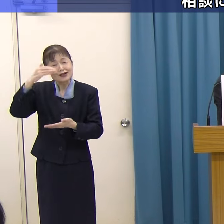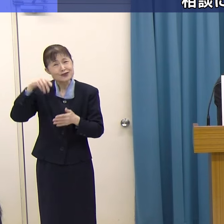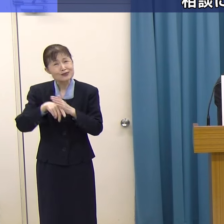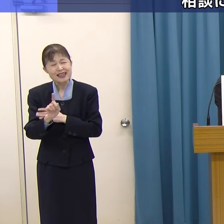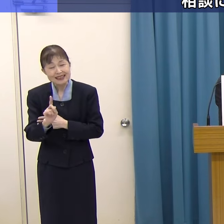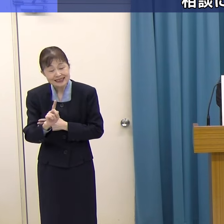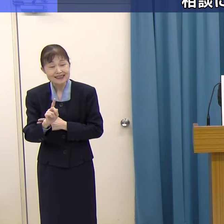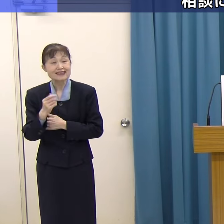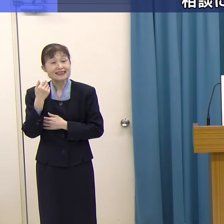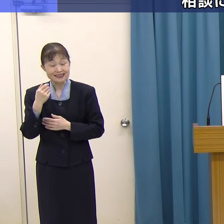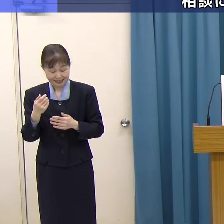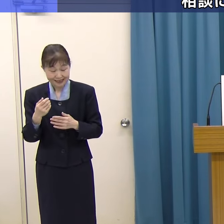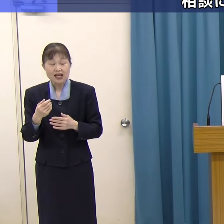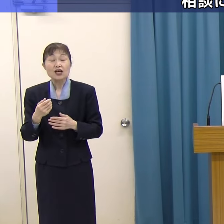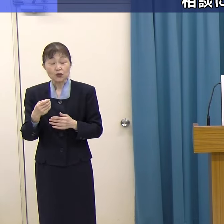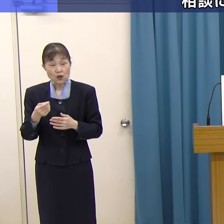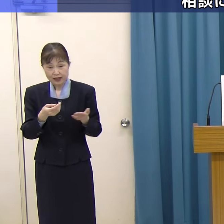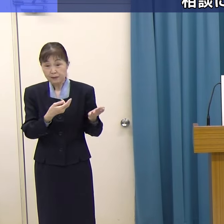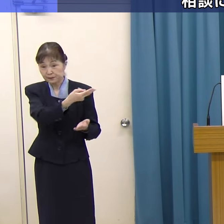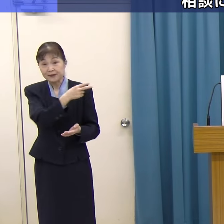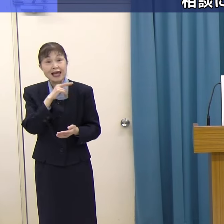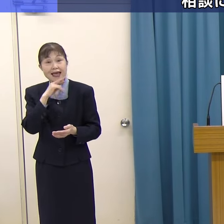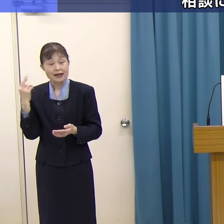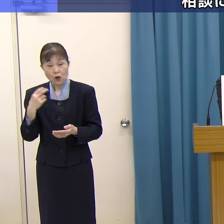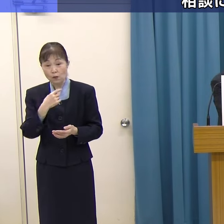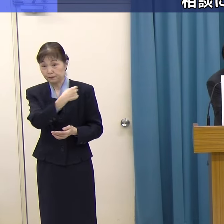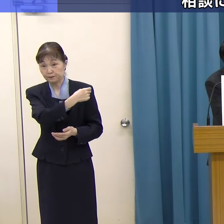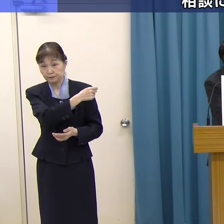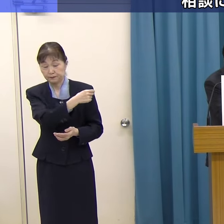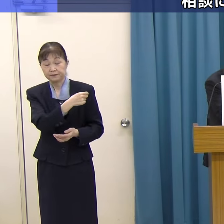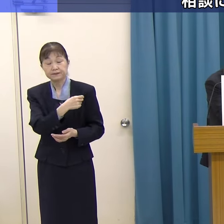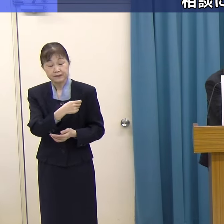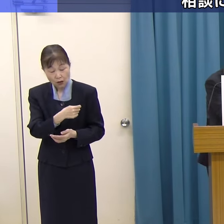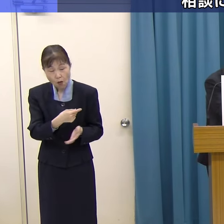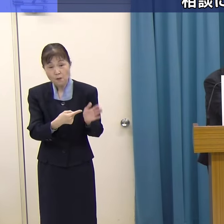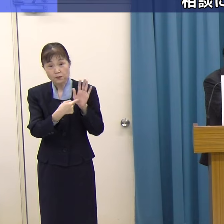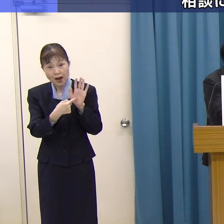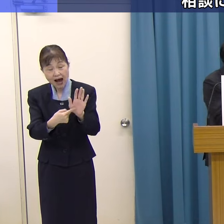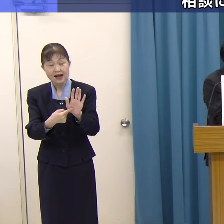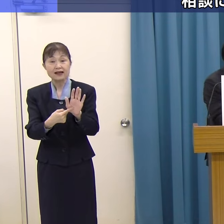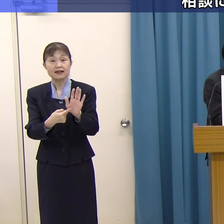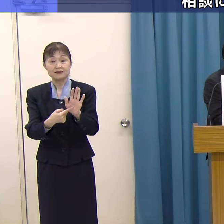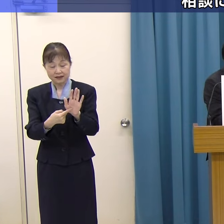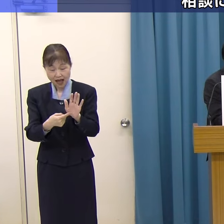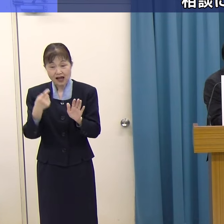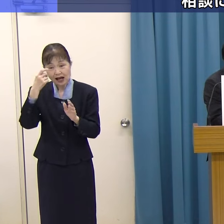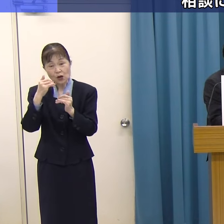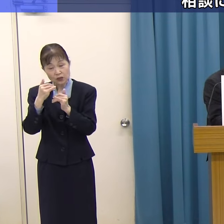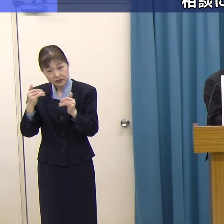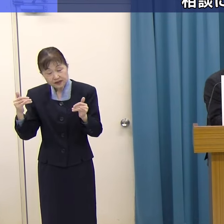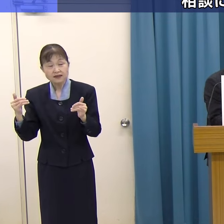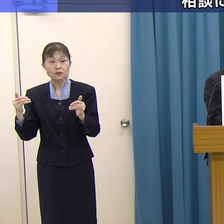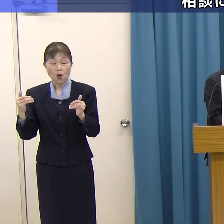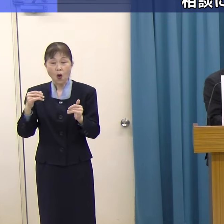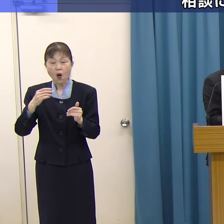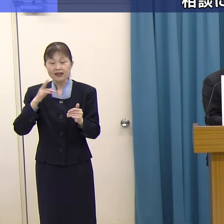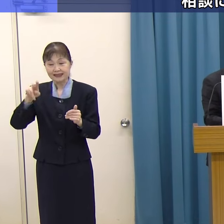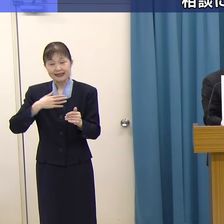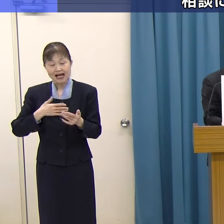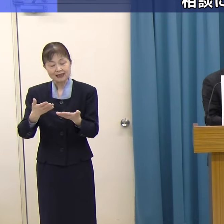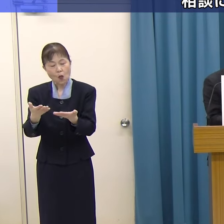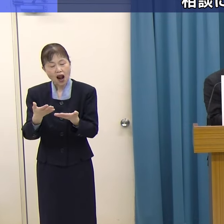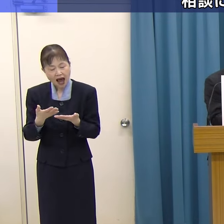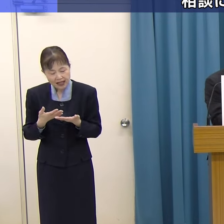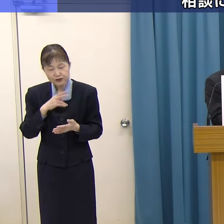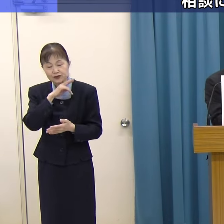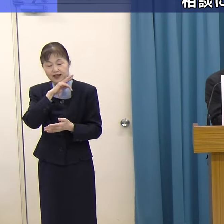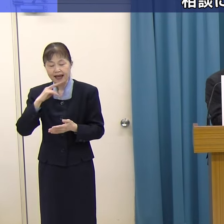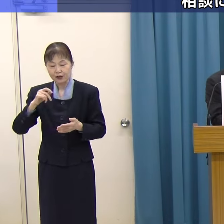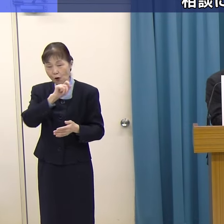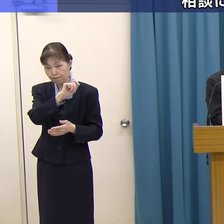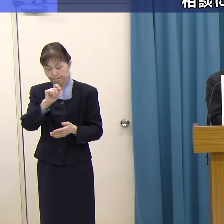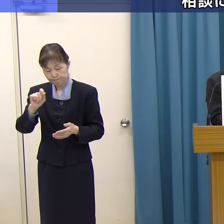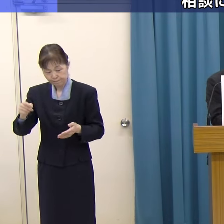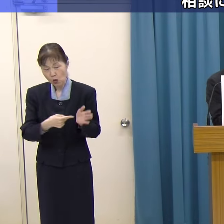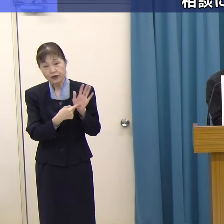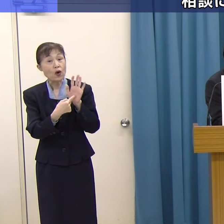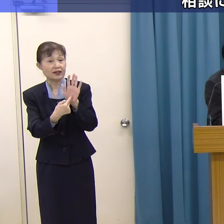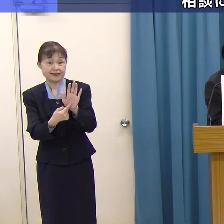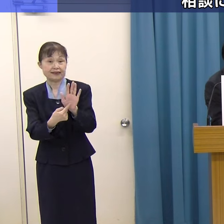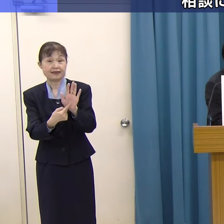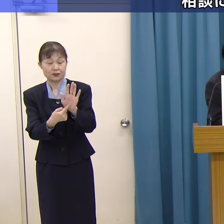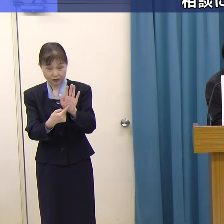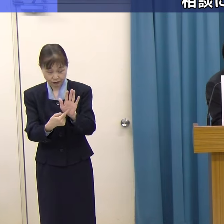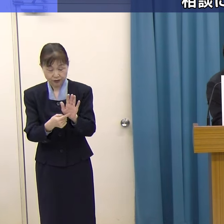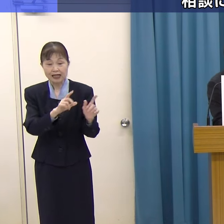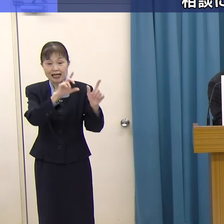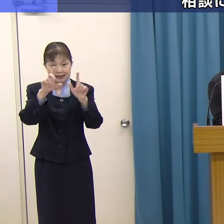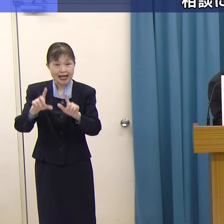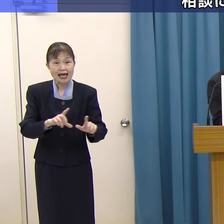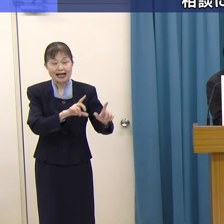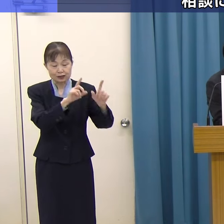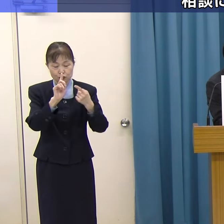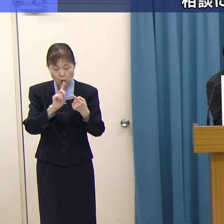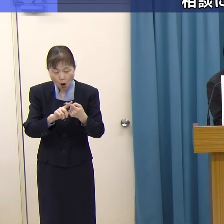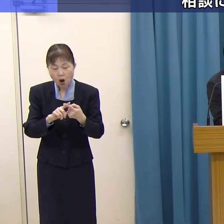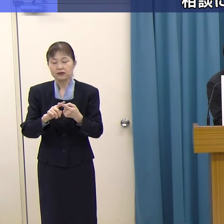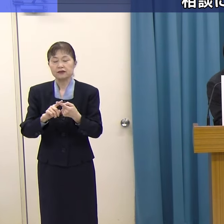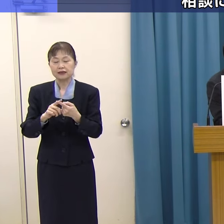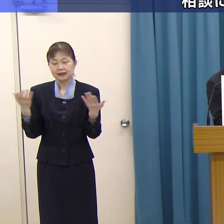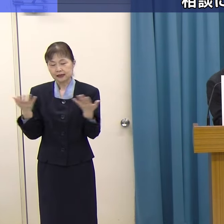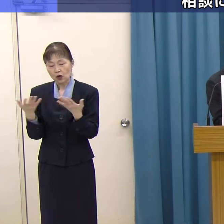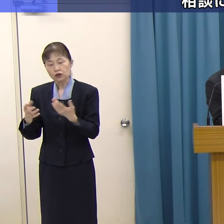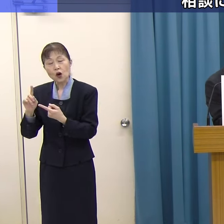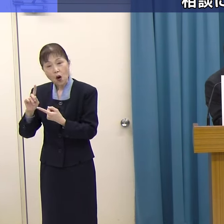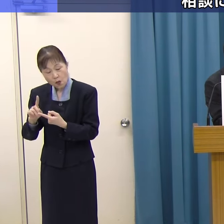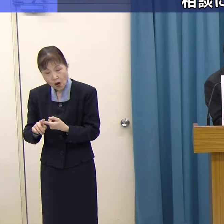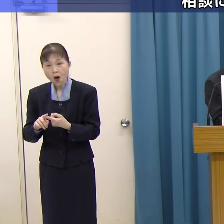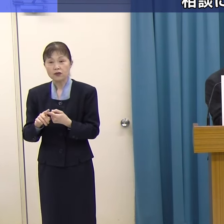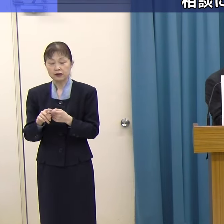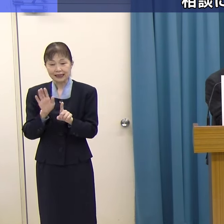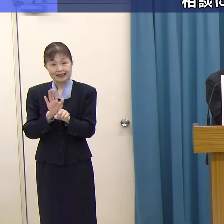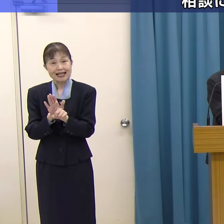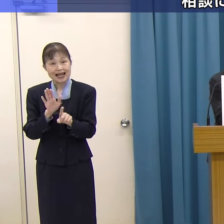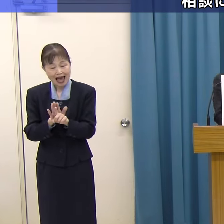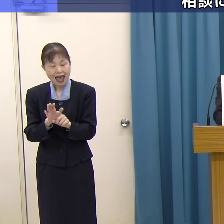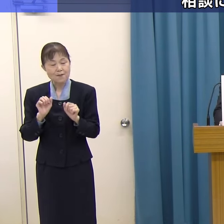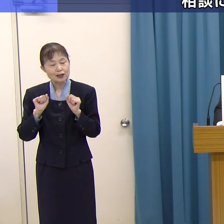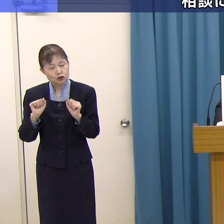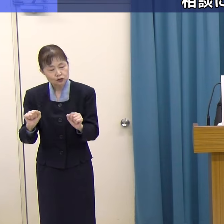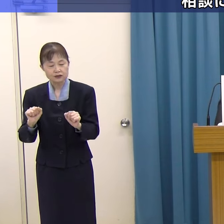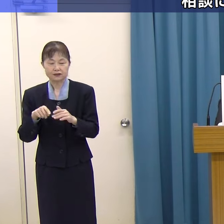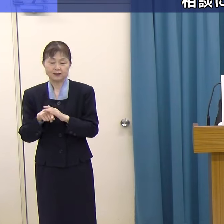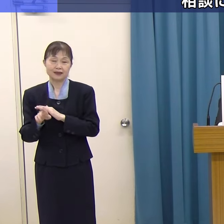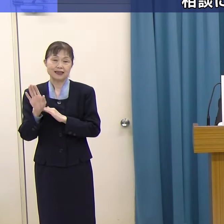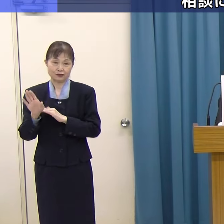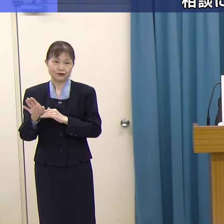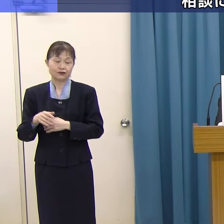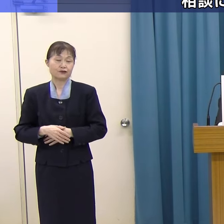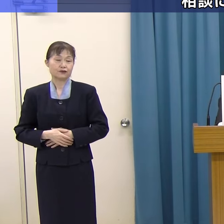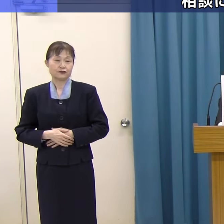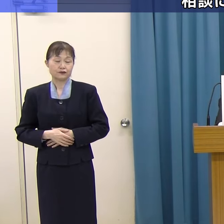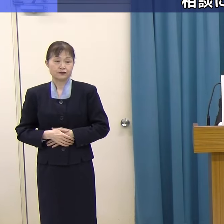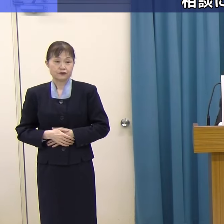外国人の方にも分かりやすい「Life and Work Support Center for International Residents」という英語標記も設けており、生活も仕事も、しっかりとお支えします。